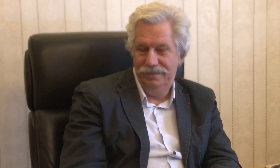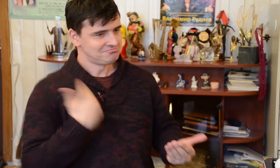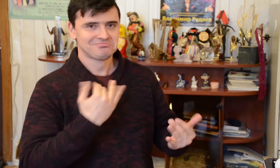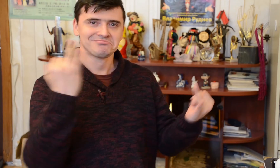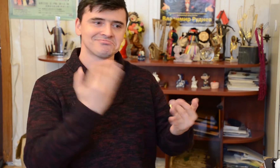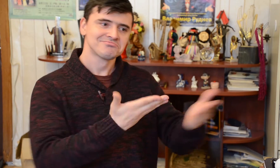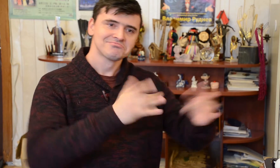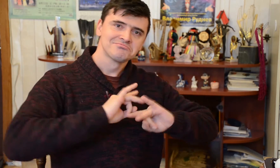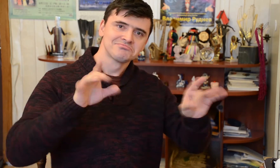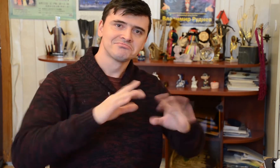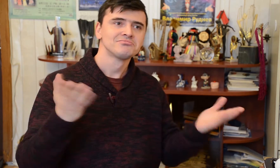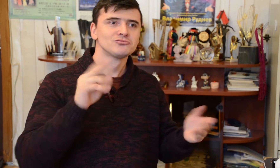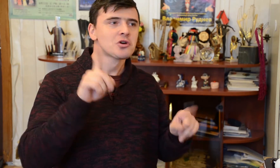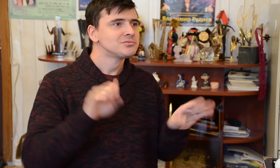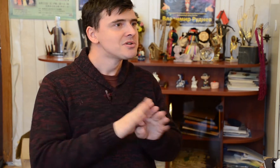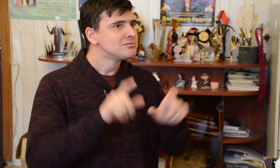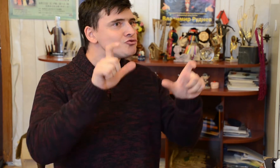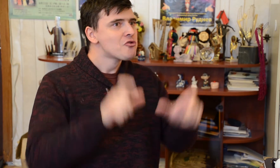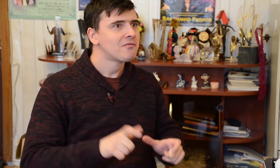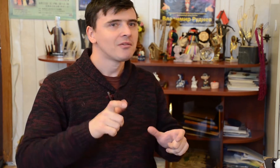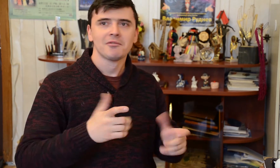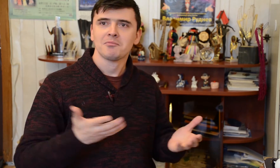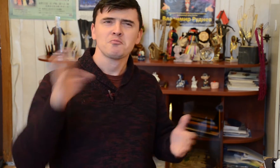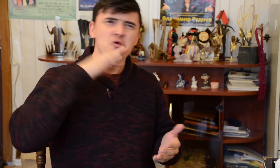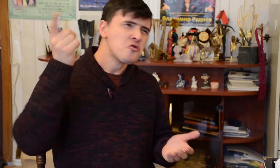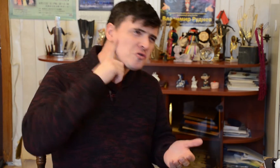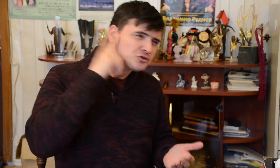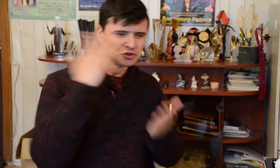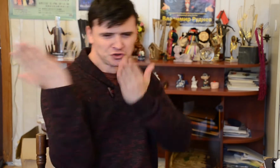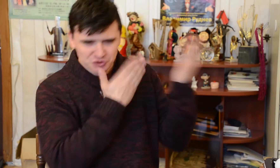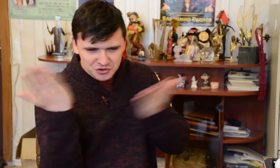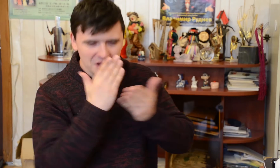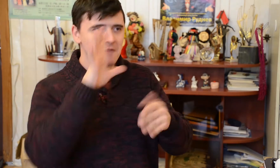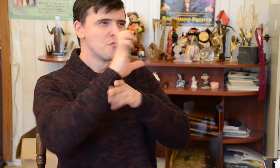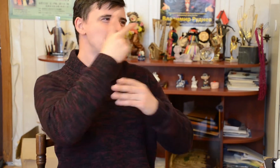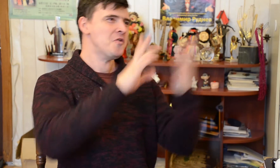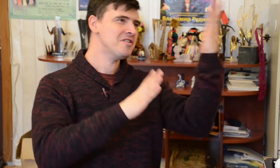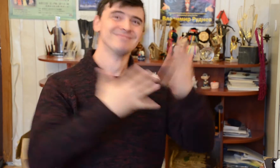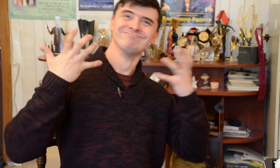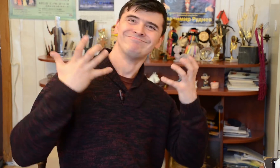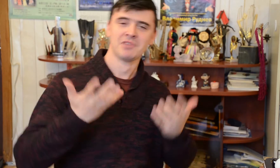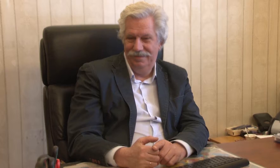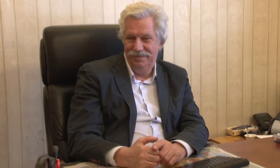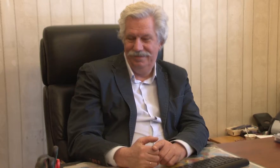И в связи с этим многие интересуются, что он за человек… Одни просто слышали о Чаушьяне, другие читали о нём в публикациях, видели фотографии с ним…